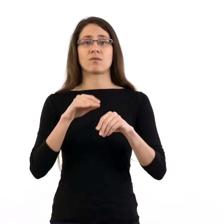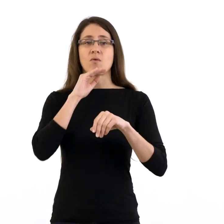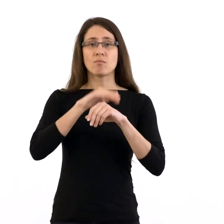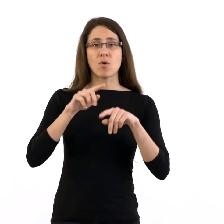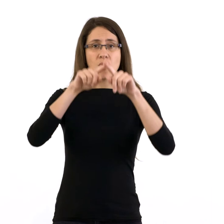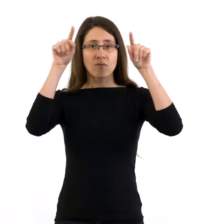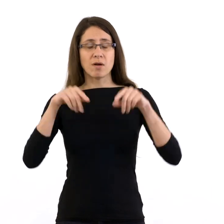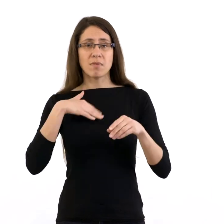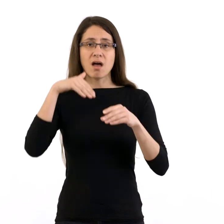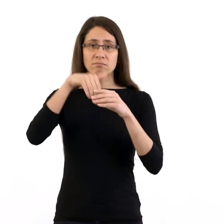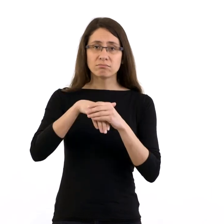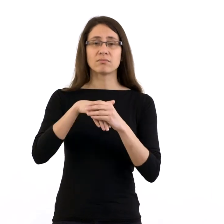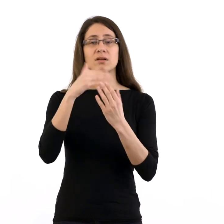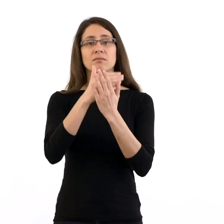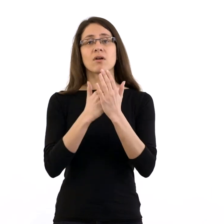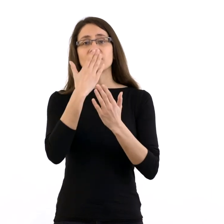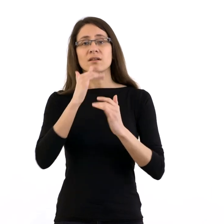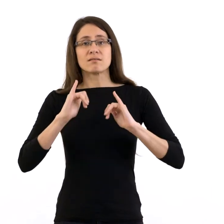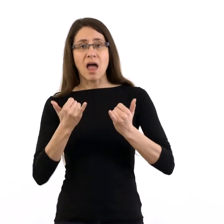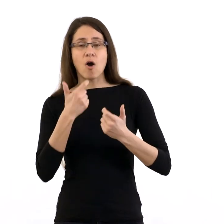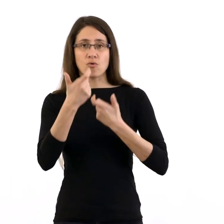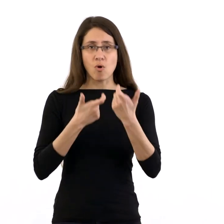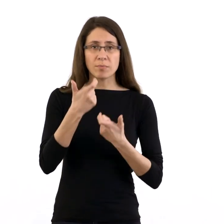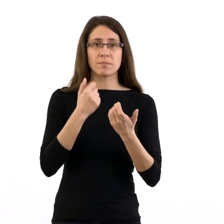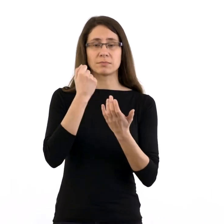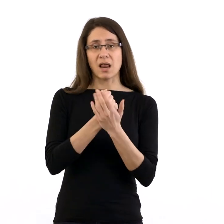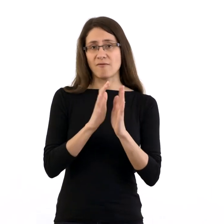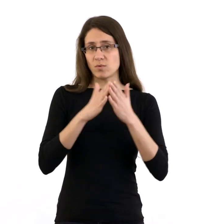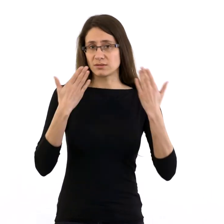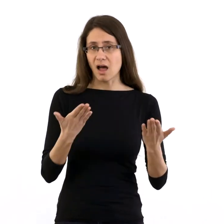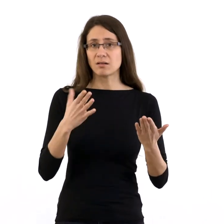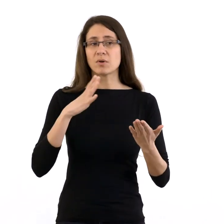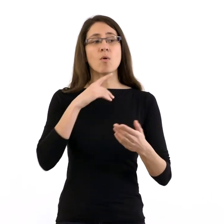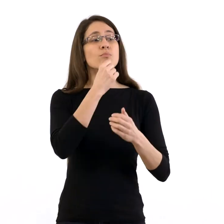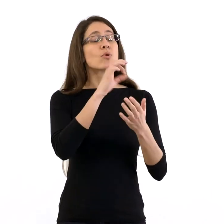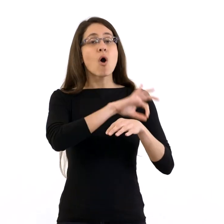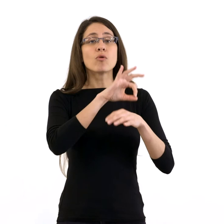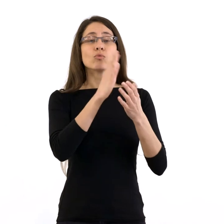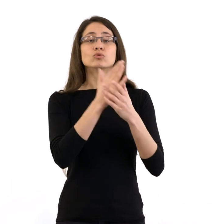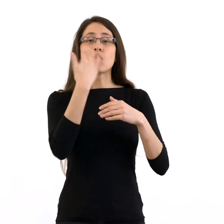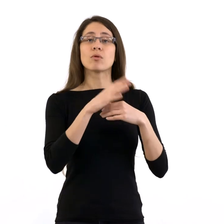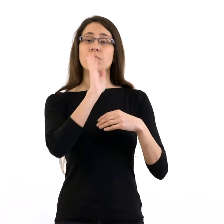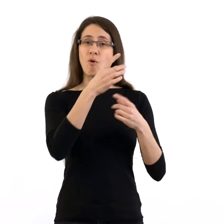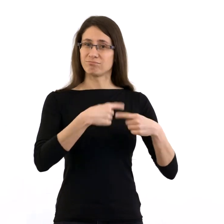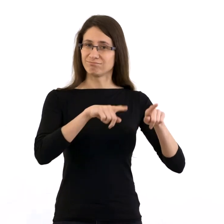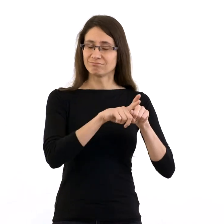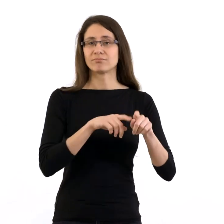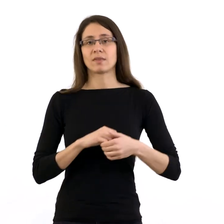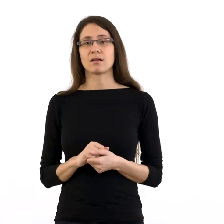Umowa zawiera także warunki i sposób w jaki należy dokonać sprawozdania z realizacji projektu.